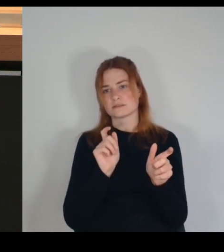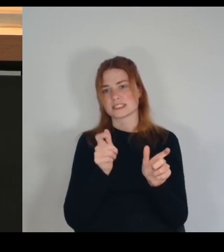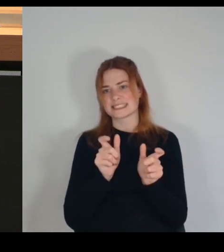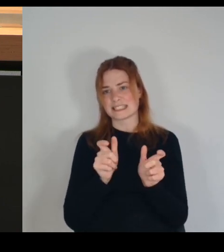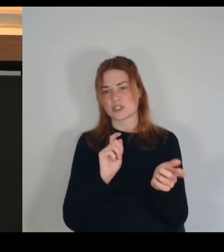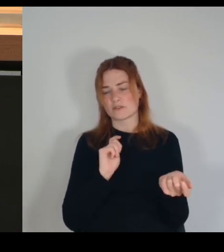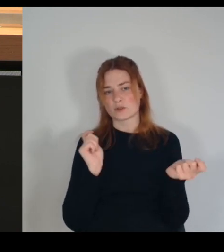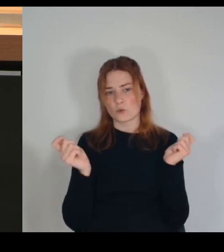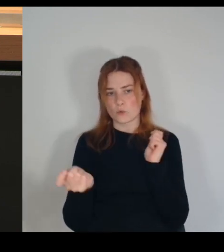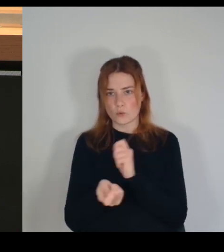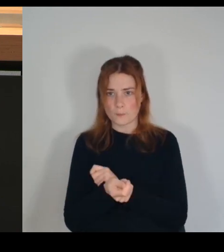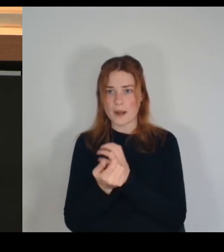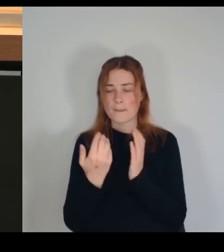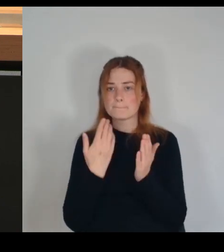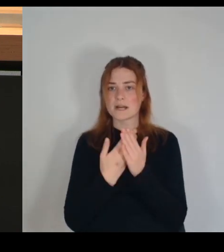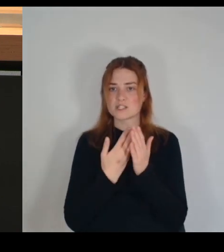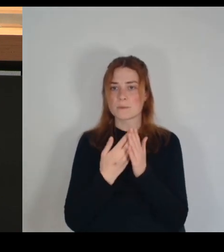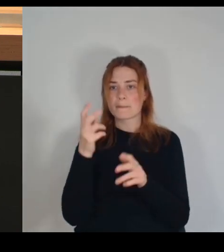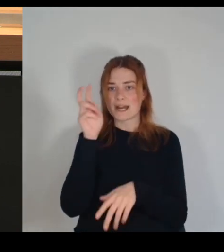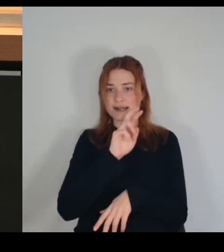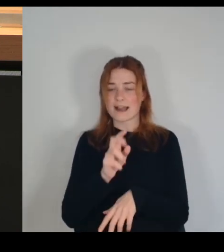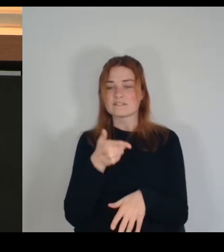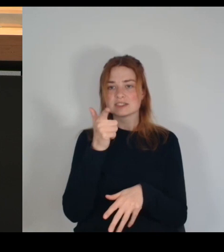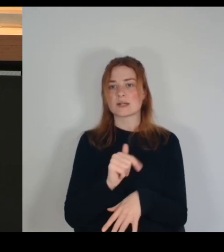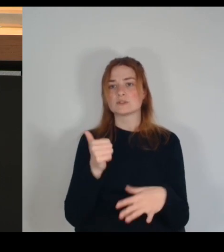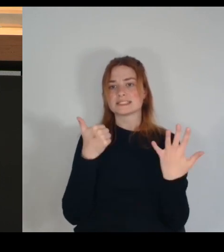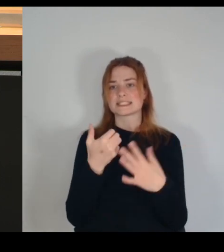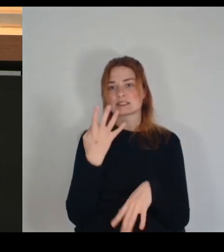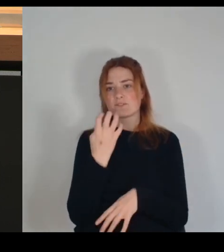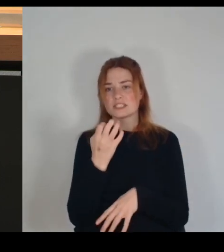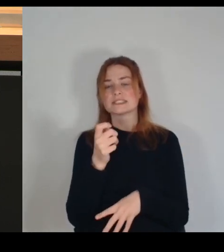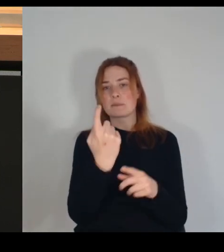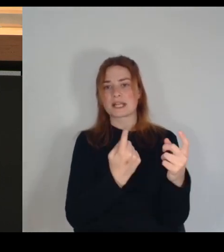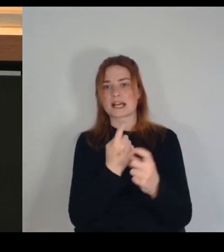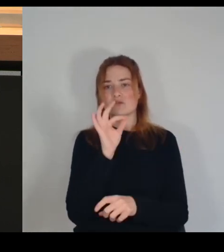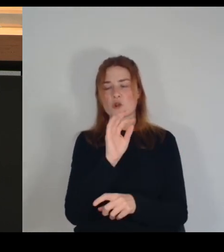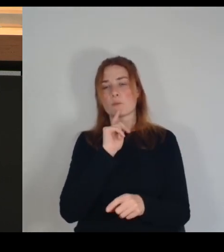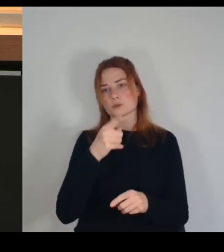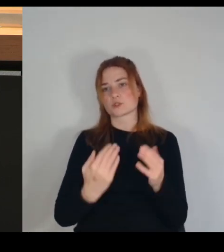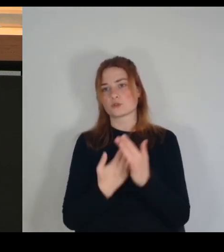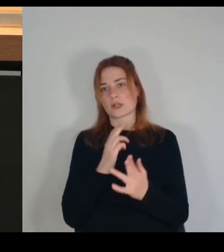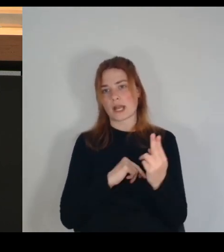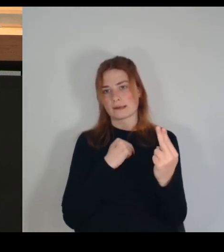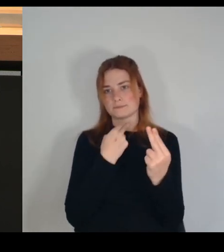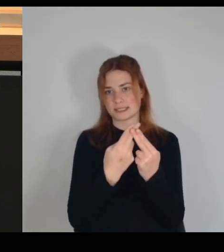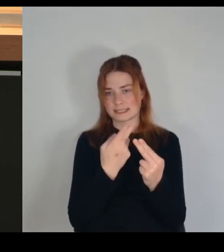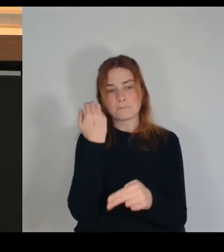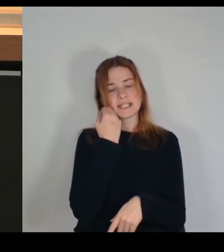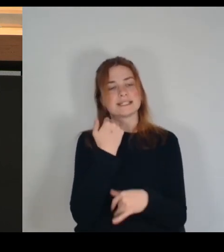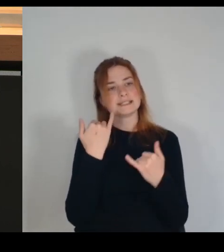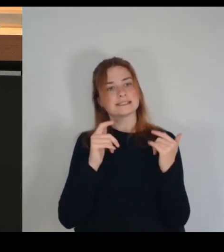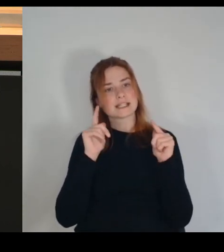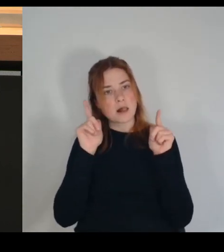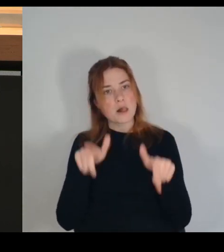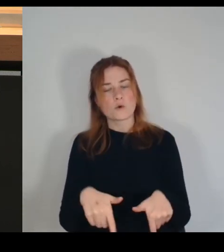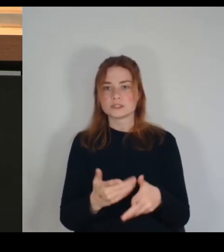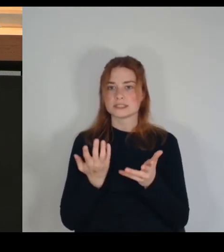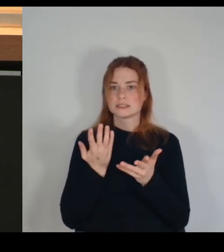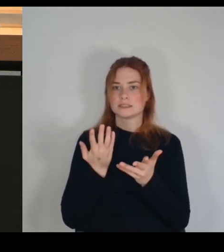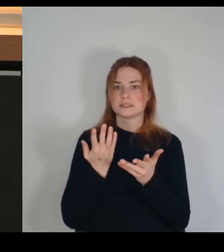Beginnen Sie mit uns, das zu tun, was den Eid einer Berliner Regierung ausmacht. Berliner First.